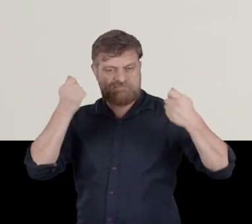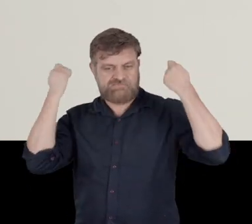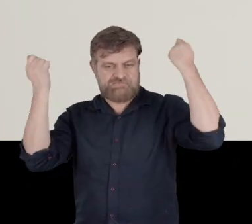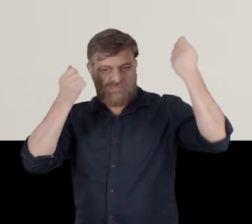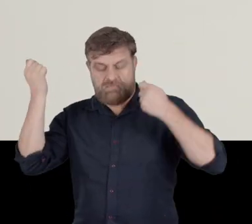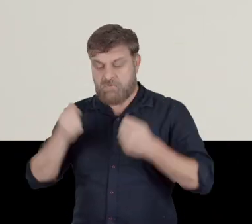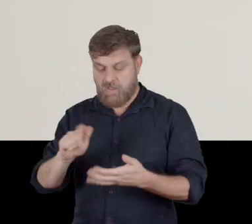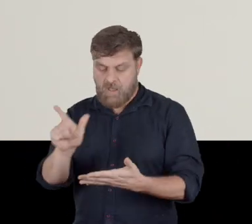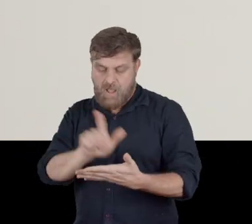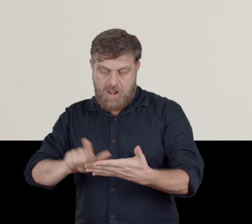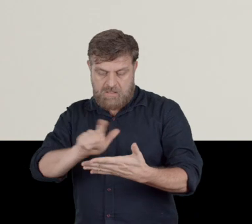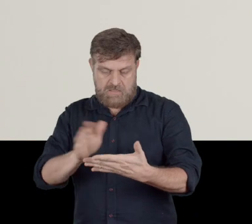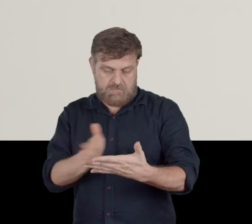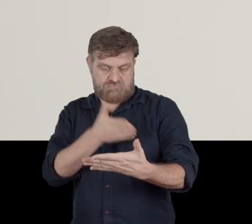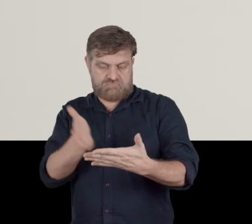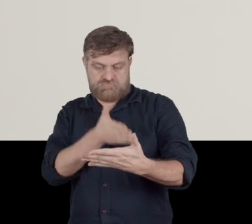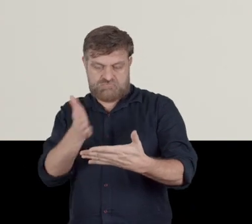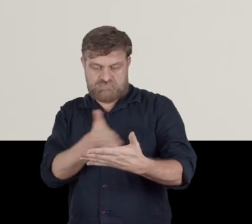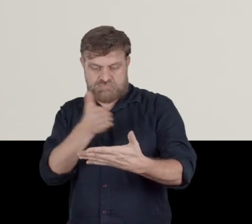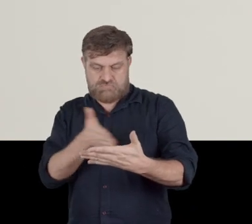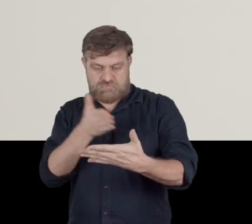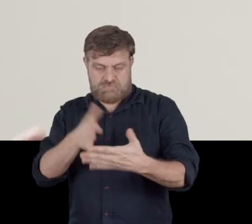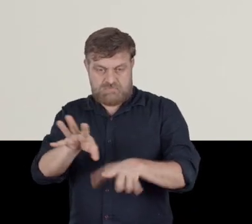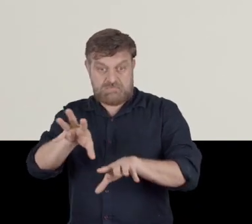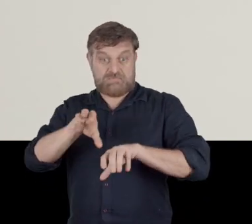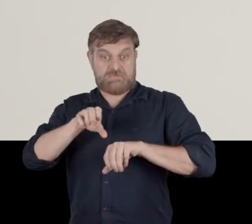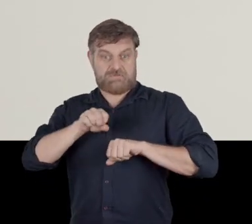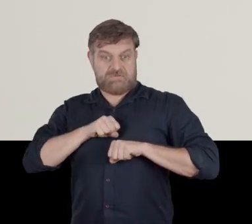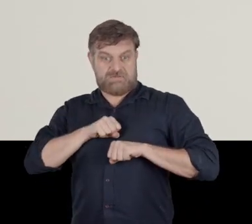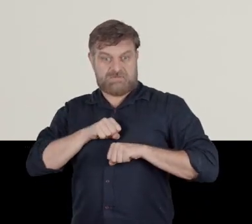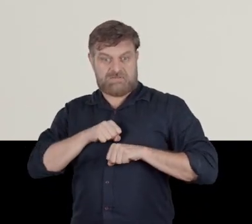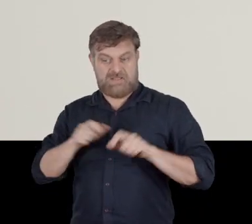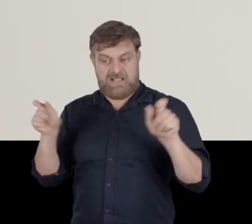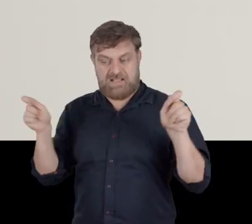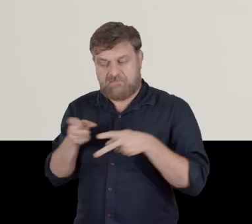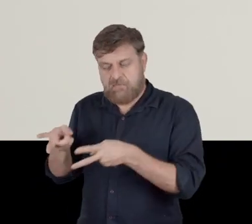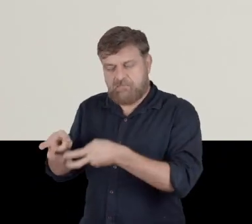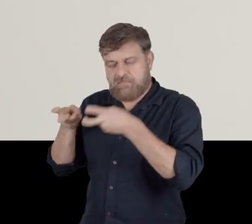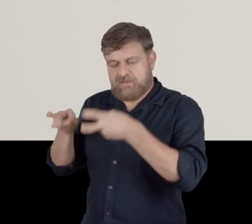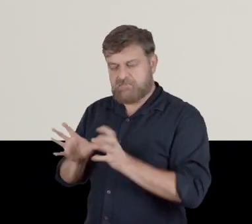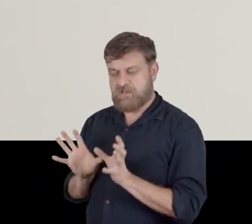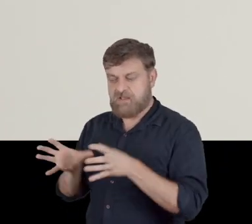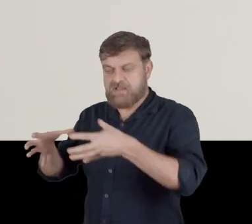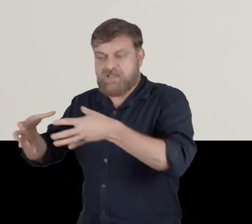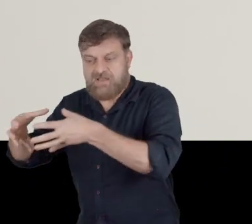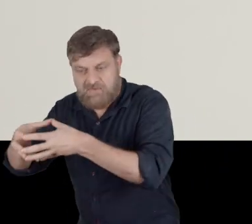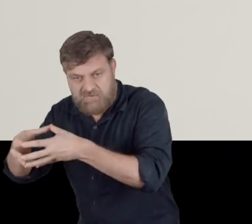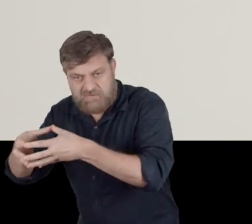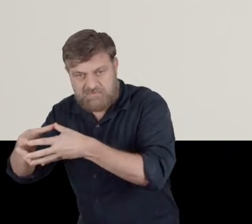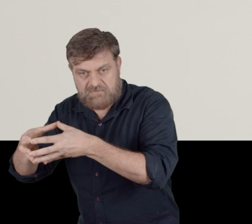o tipo de literatura que lê. Tudo isso era muito bem cercado, vamos dizer assim,